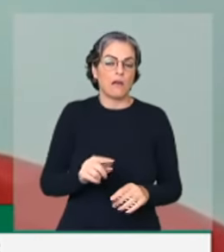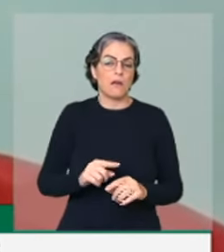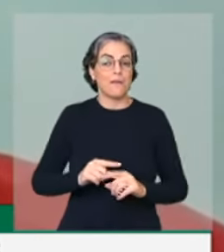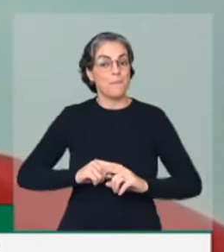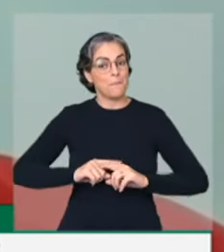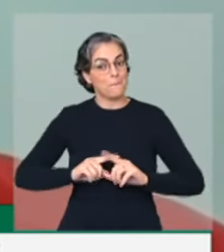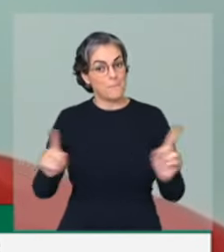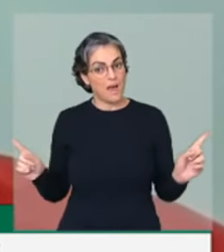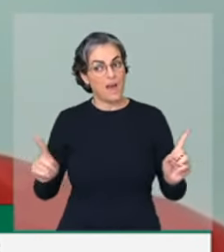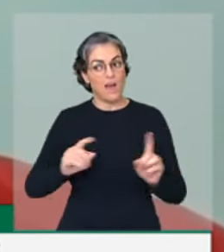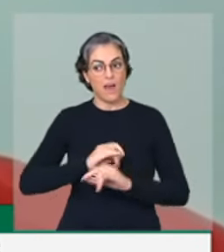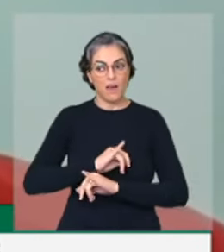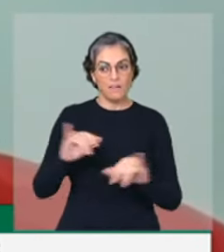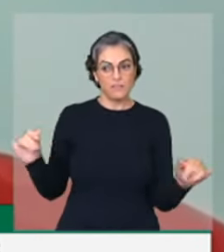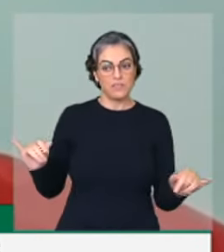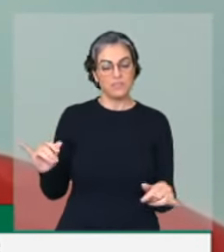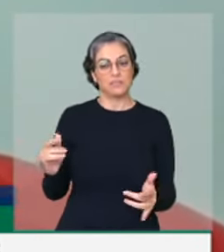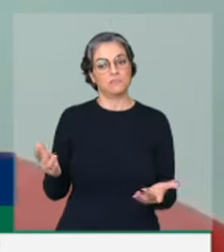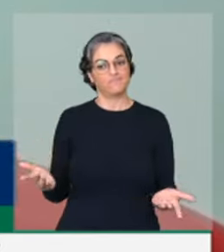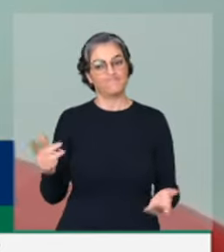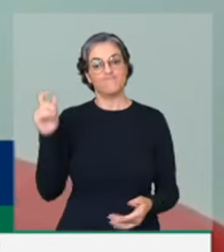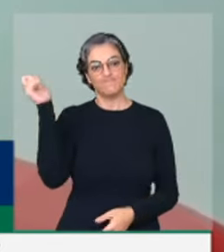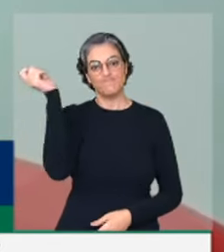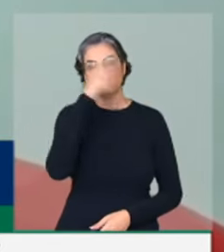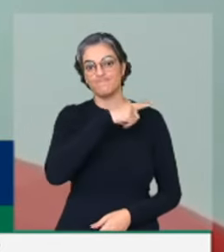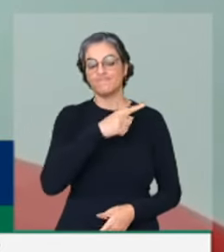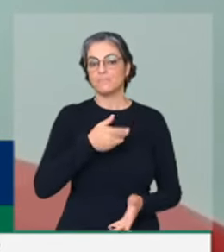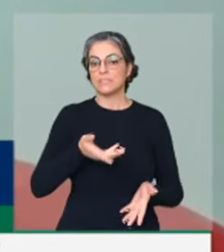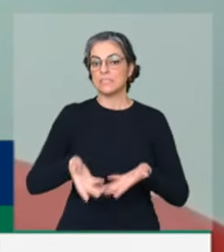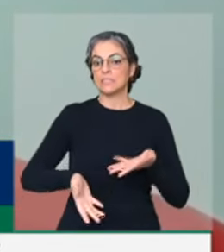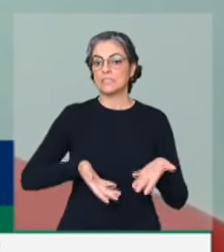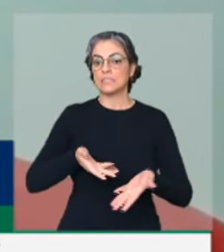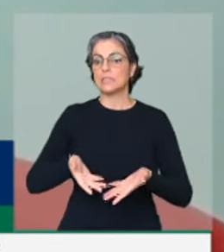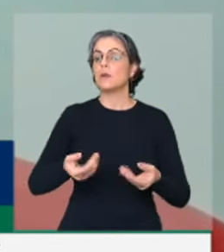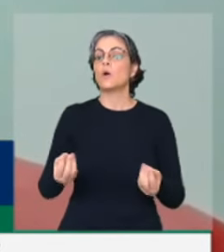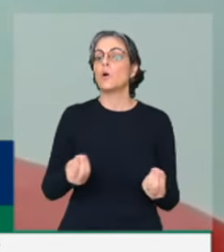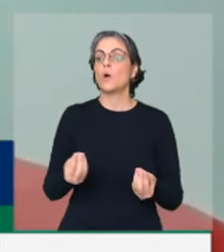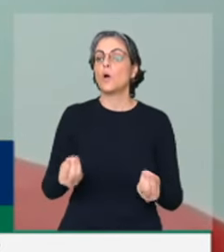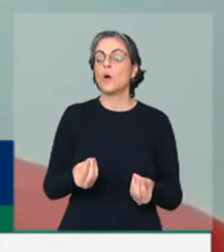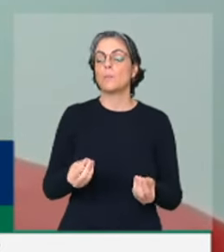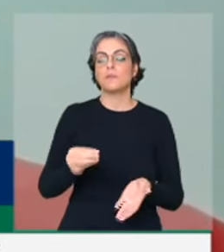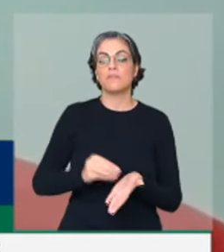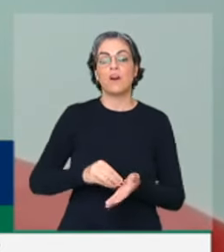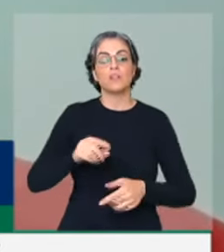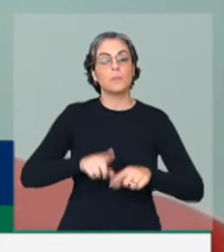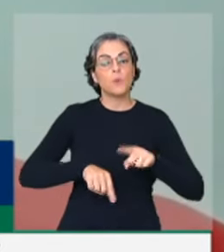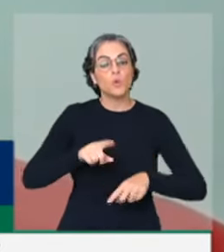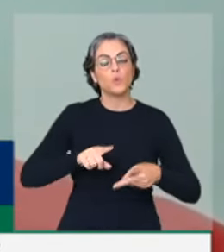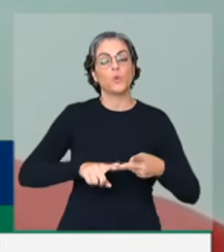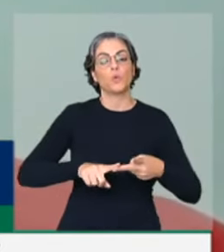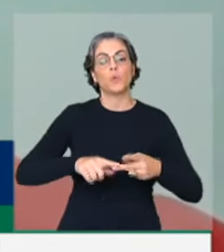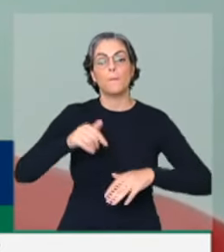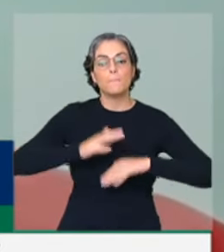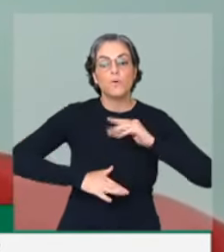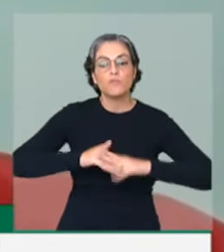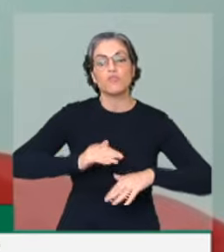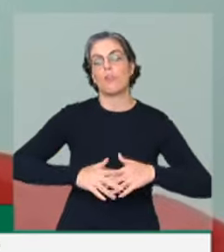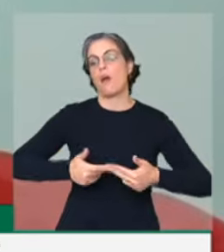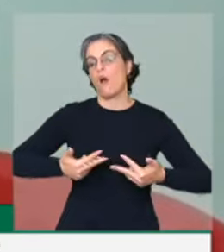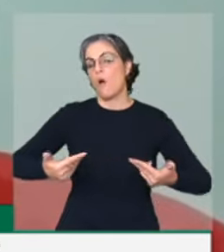INSUMOS.... PARA GARANTIR ESSA AMPLIAÇÃO DA OFERTA. MAS, É IMPORTANTE... PRESIDENTE.... QUE A GENTE LIMITE A ISENÇÃO FILÃO VALOR PAGO PELO